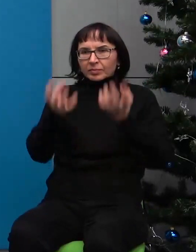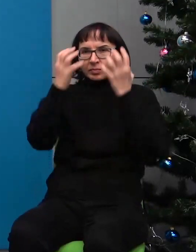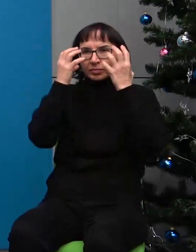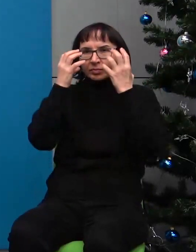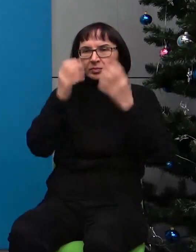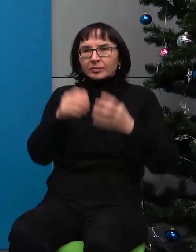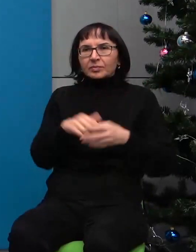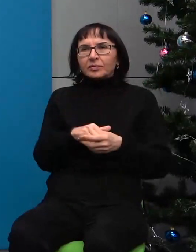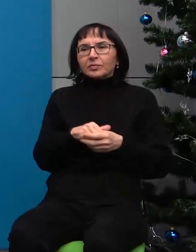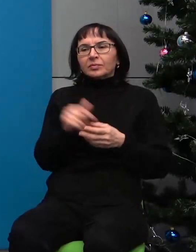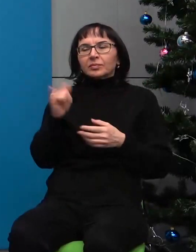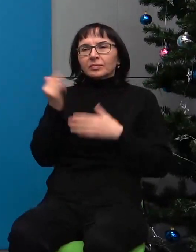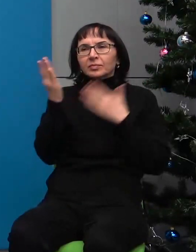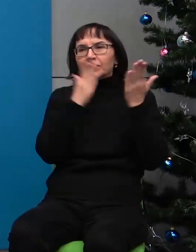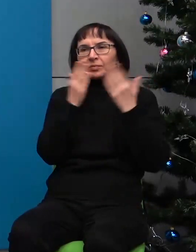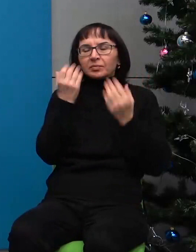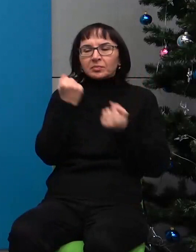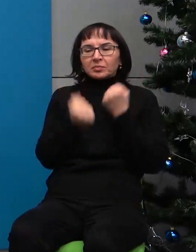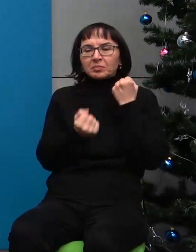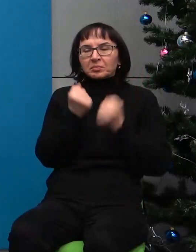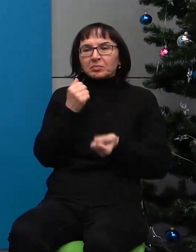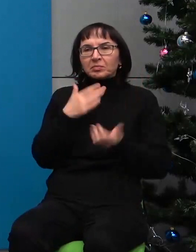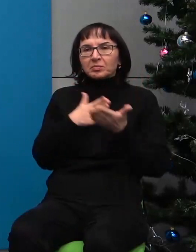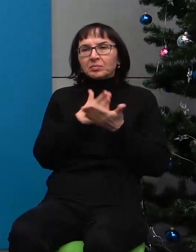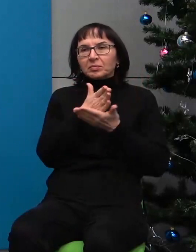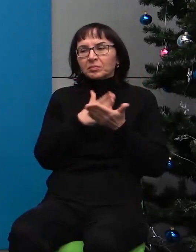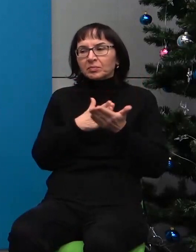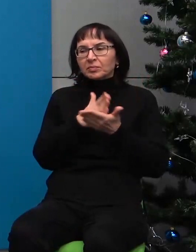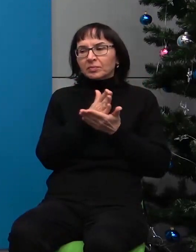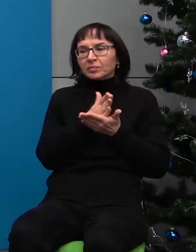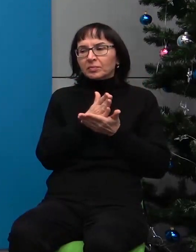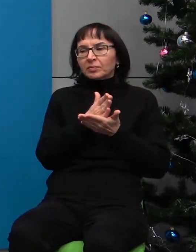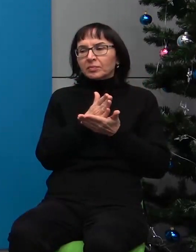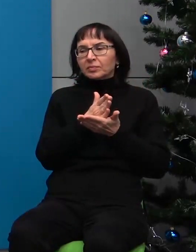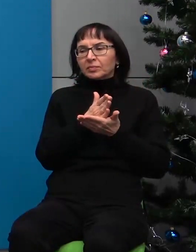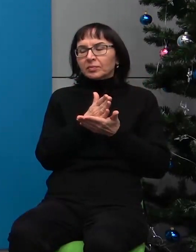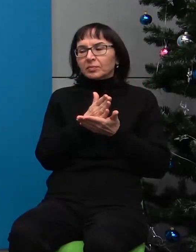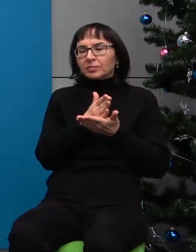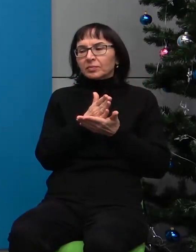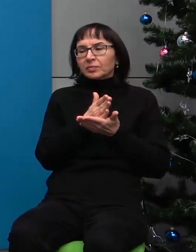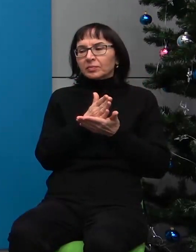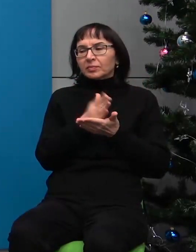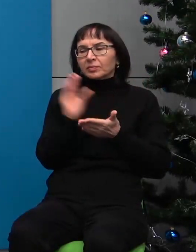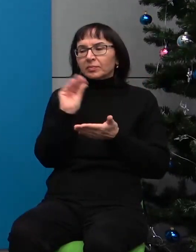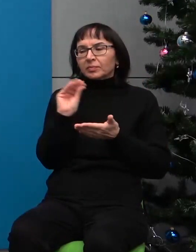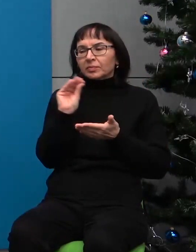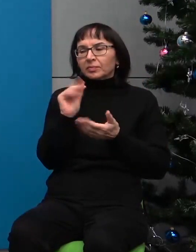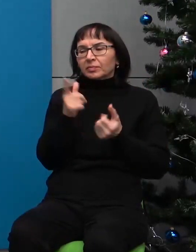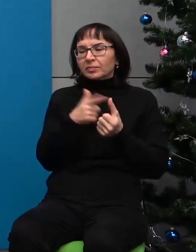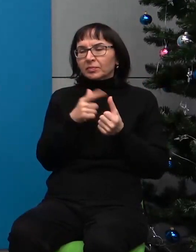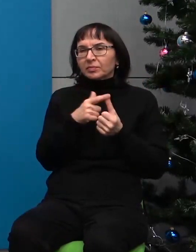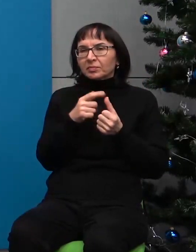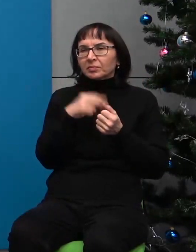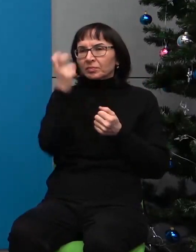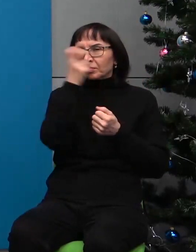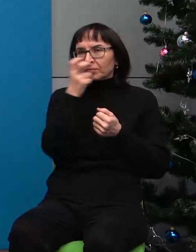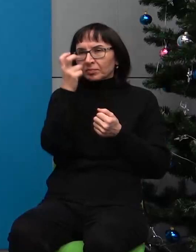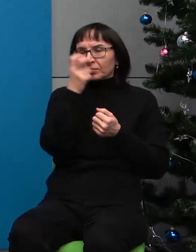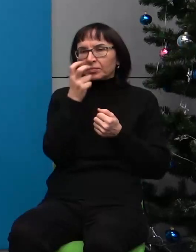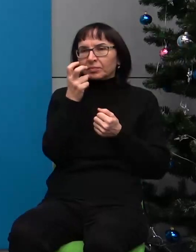Bo jak się to czyta, to faktycznie trudno w to uwierzyć. Jeszcze jedna taka ciekawostka.